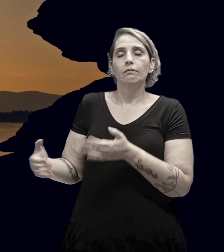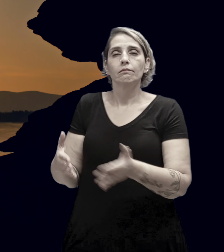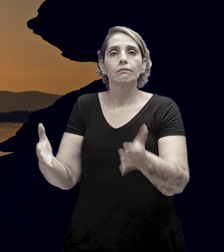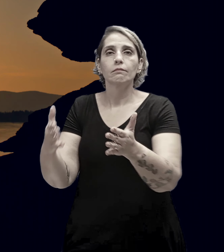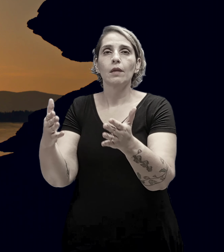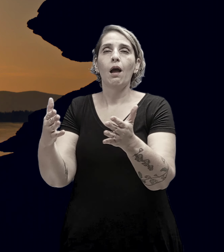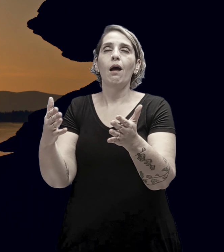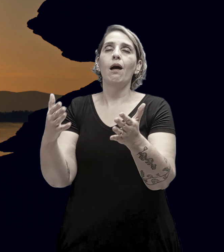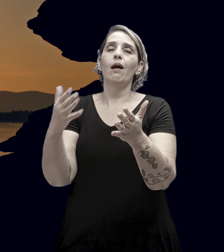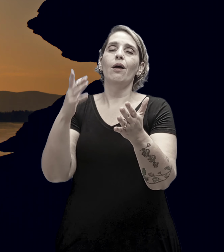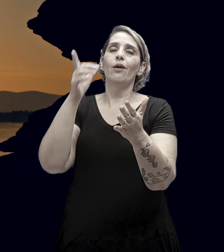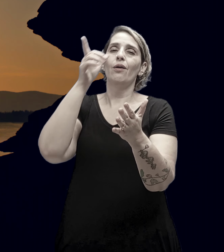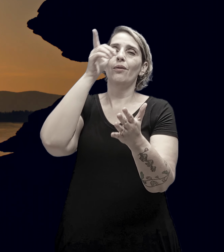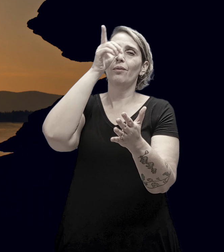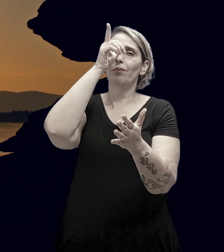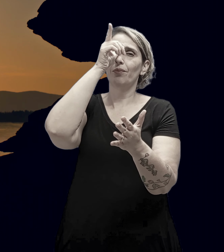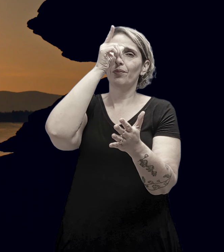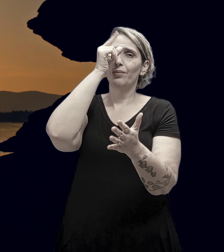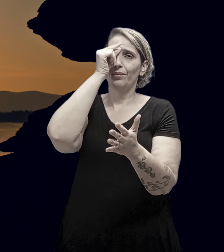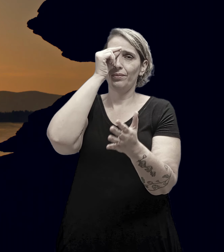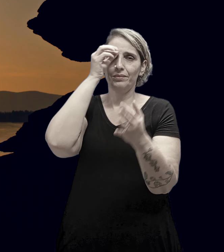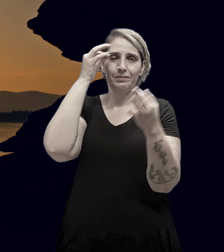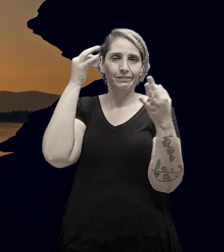encontramos um alívio profundo.